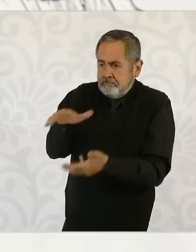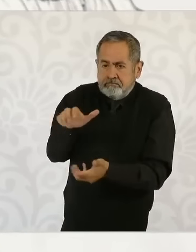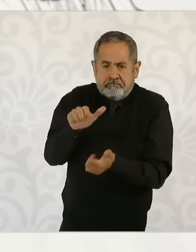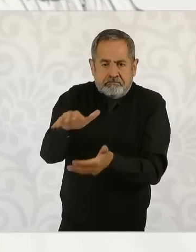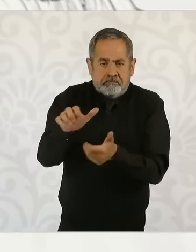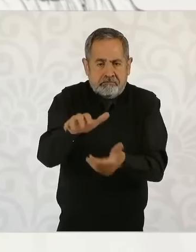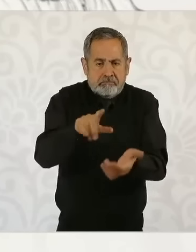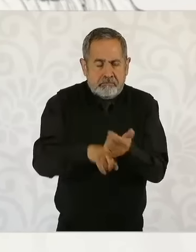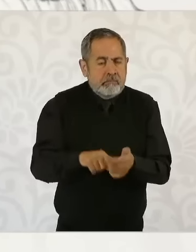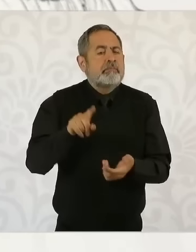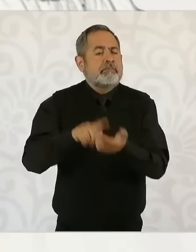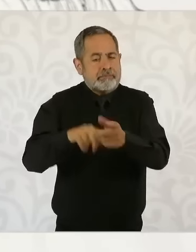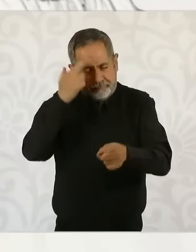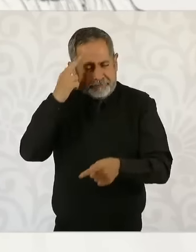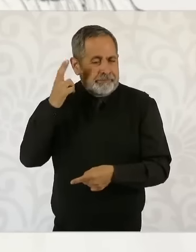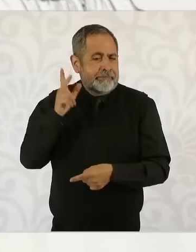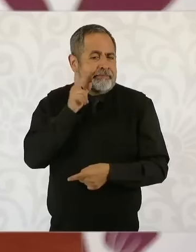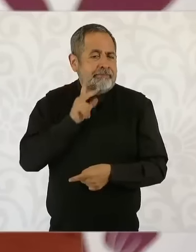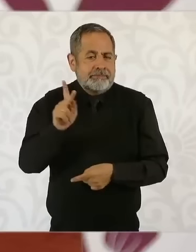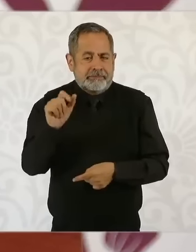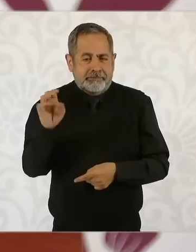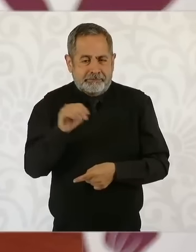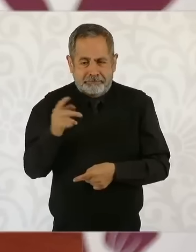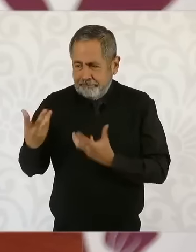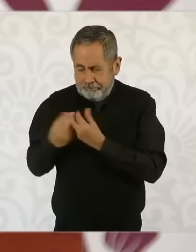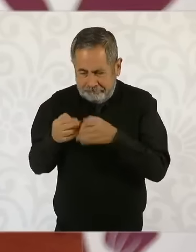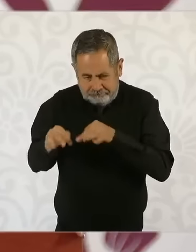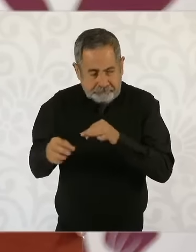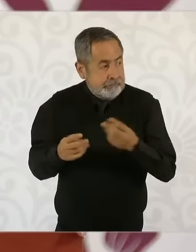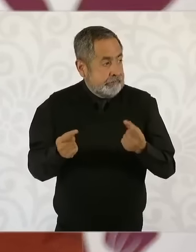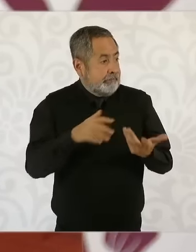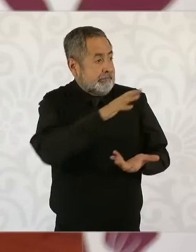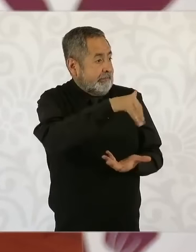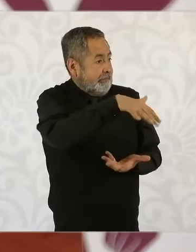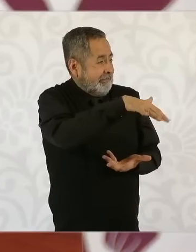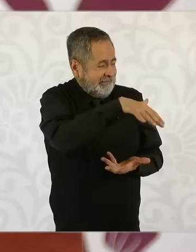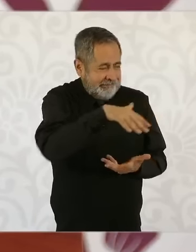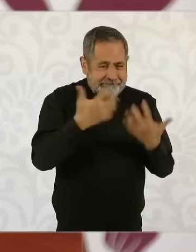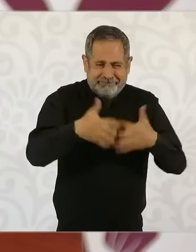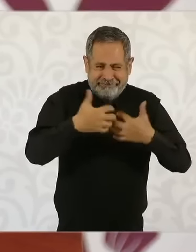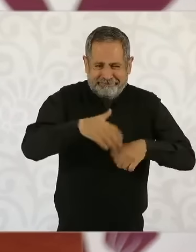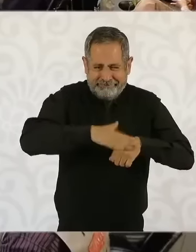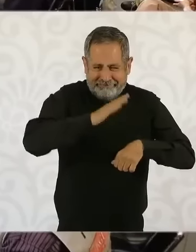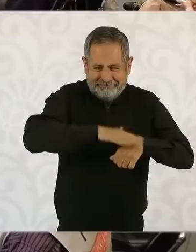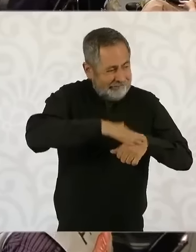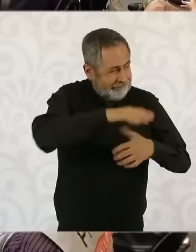venía en pemex este trabajo pero logramos acelerar la producción de fertilizantes por parte de pemex